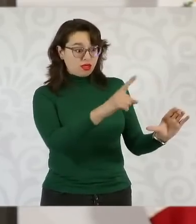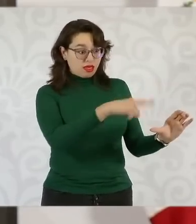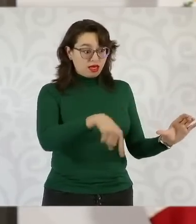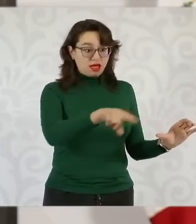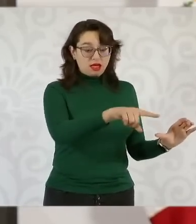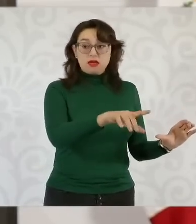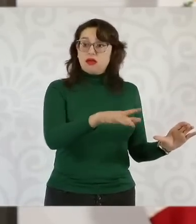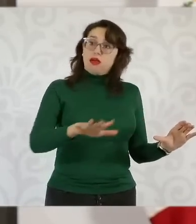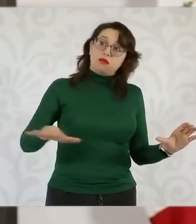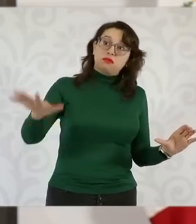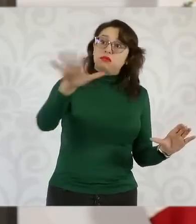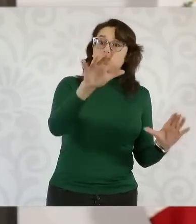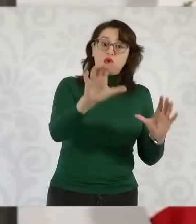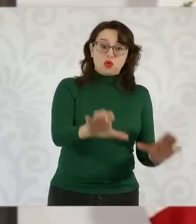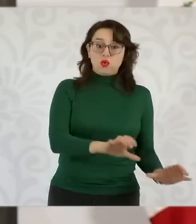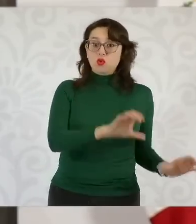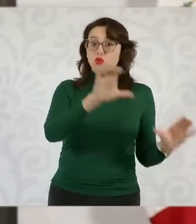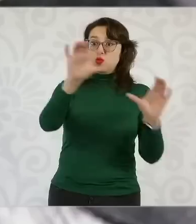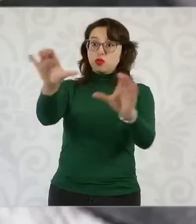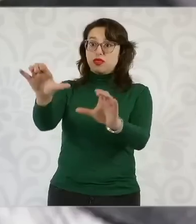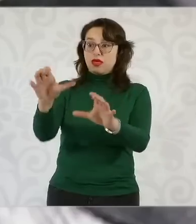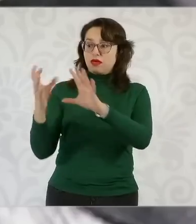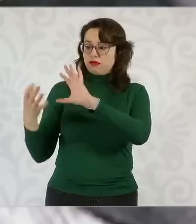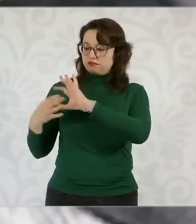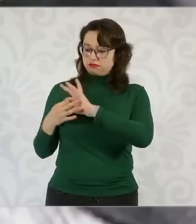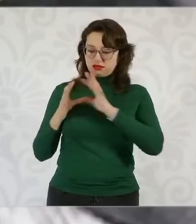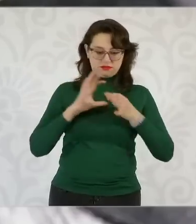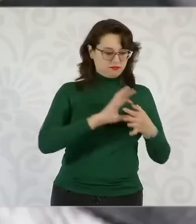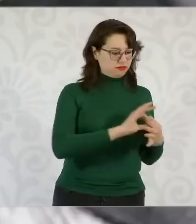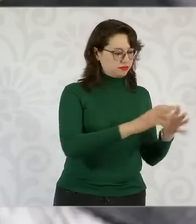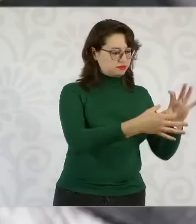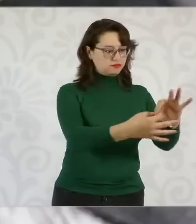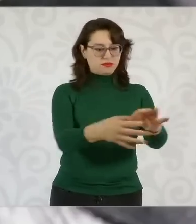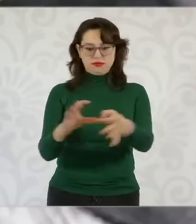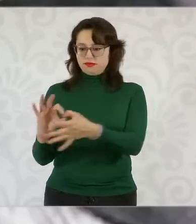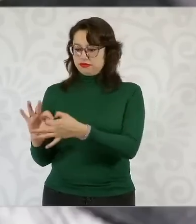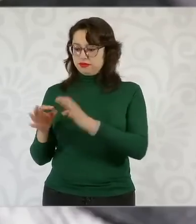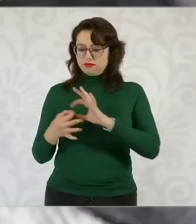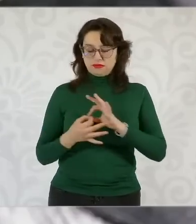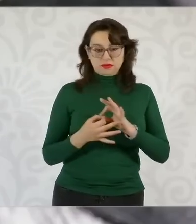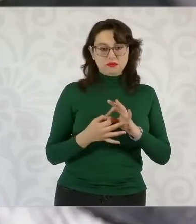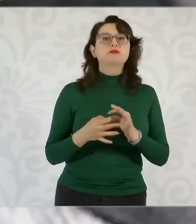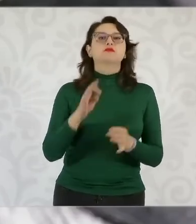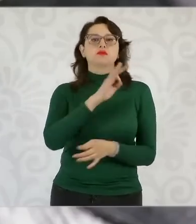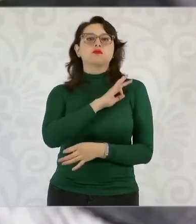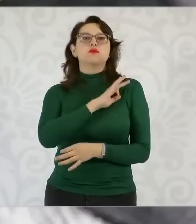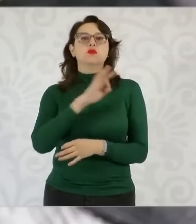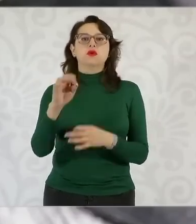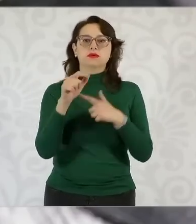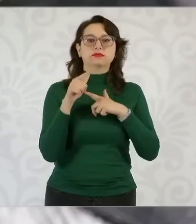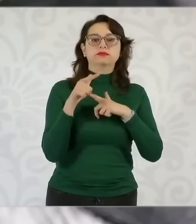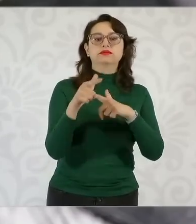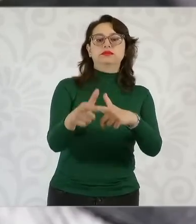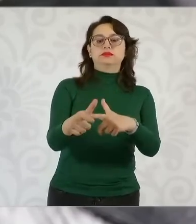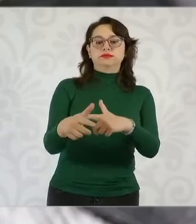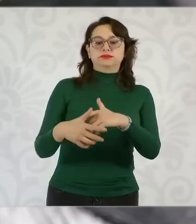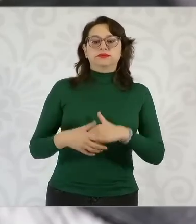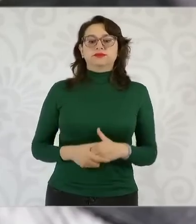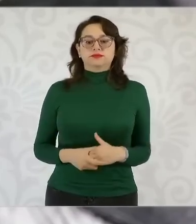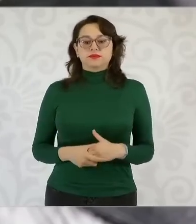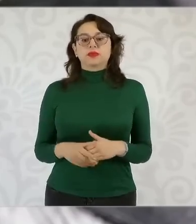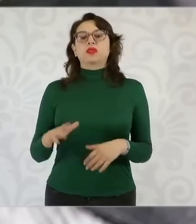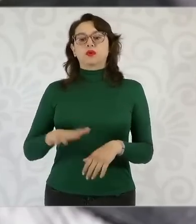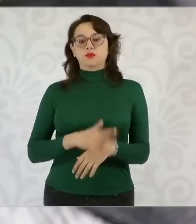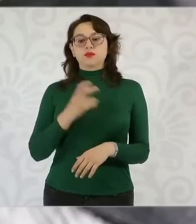todo lo demás se da por sí solo por eso aprovecho para agradecer el trabajo y el compromiso de cada